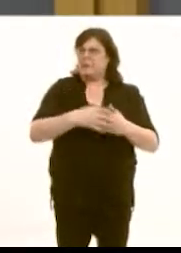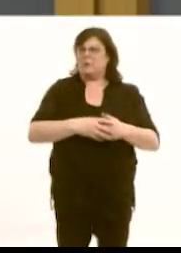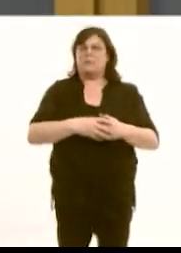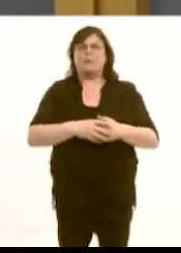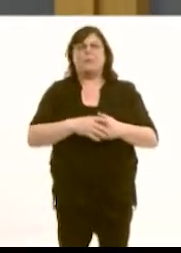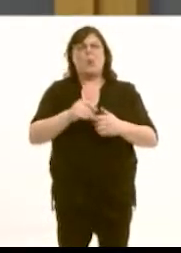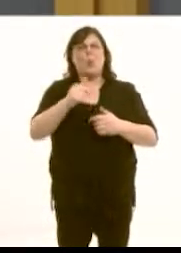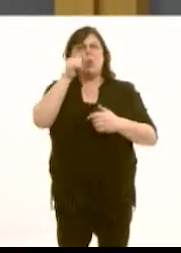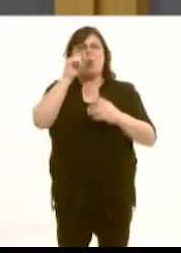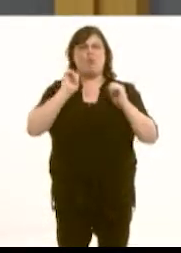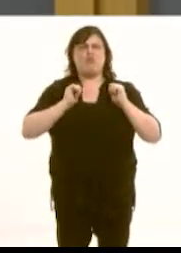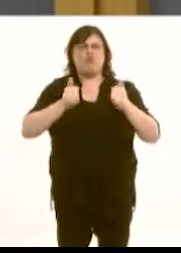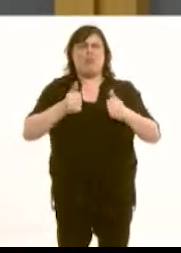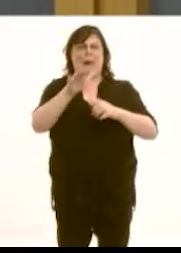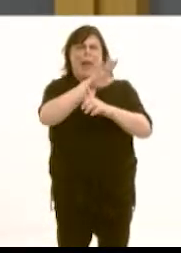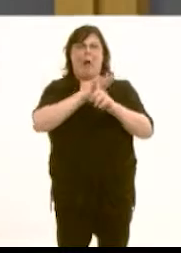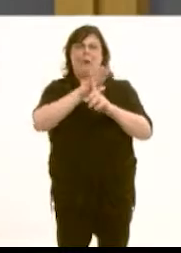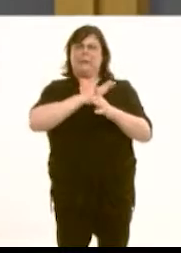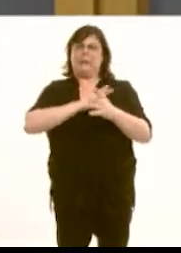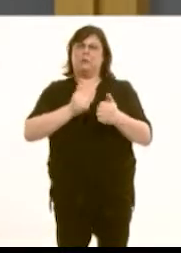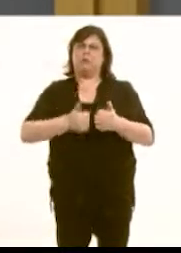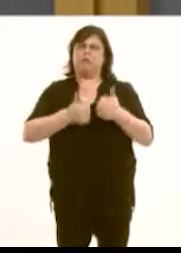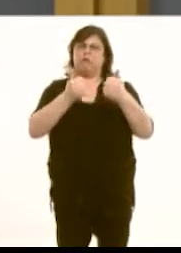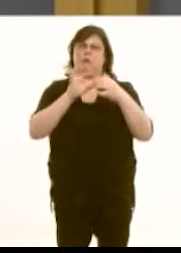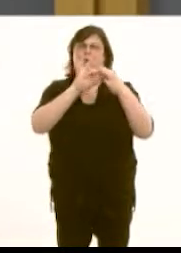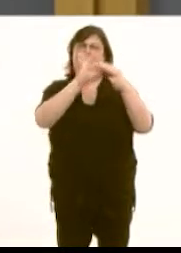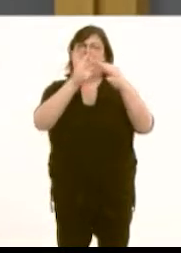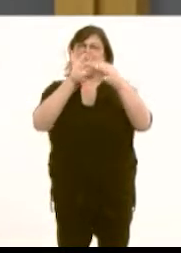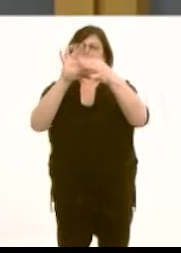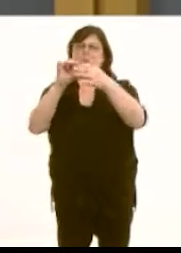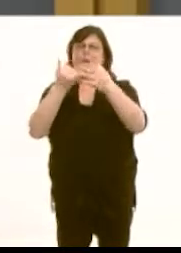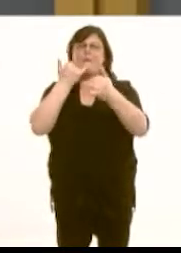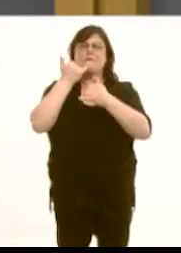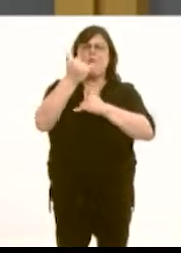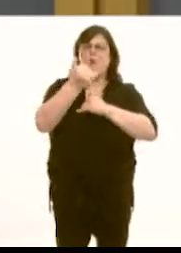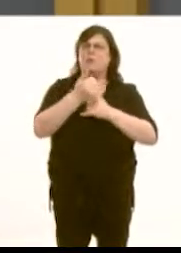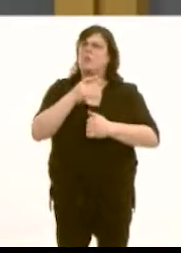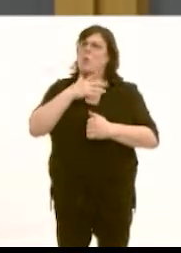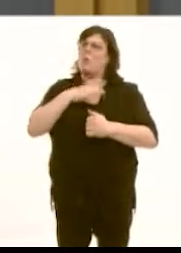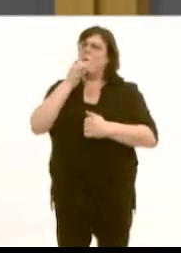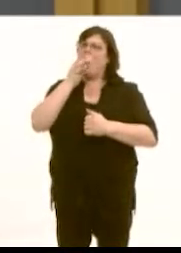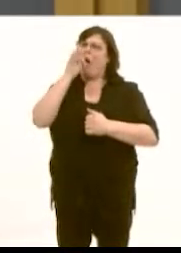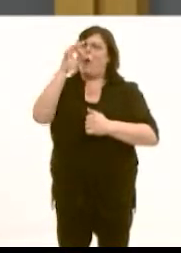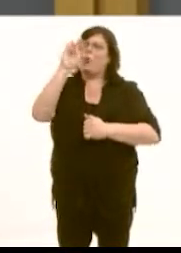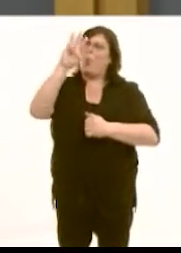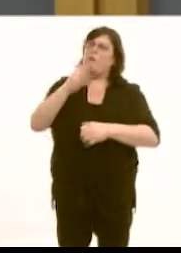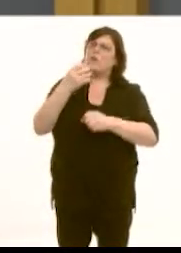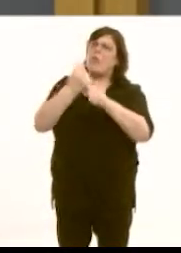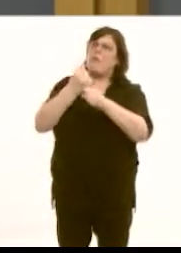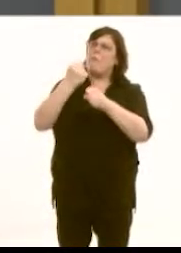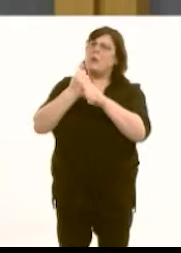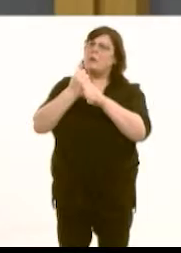Llywodraeth Cymru rhag gallu annog cwmnÔau ffonau symudol i wneud mwy i ddarparu gwell gwasanaeth a signal yng nghefn gwlad ac yn Ynys MÙn?